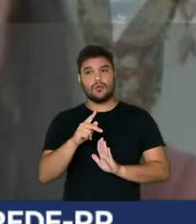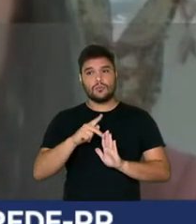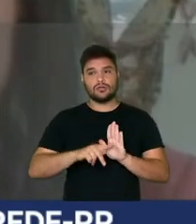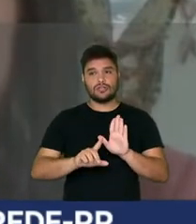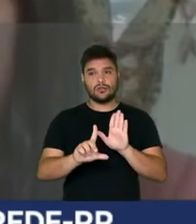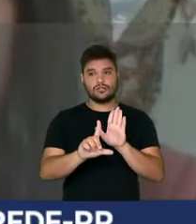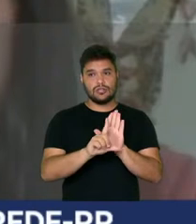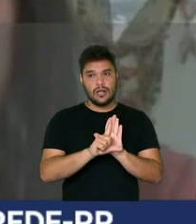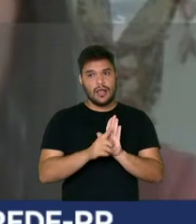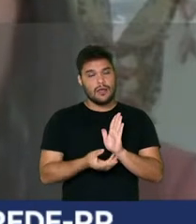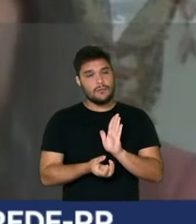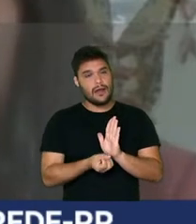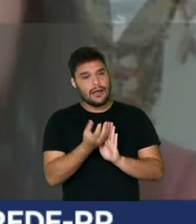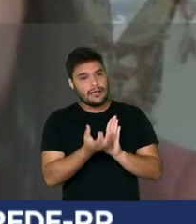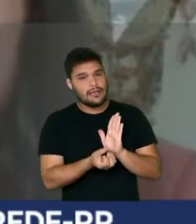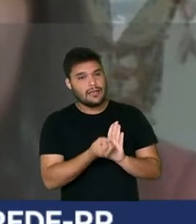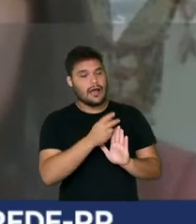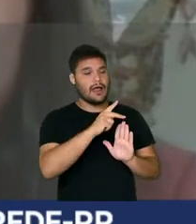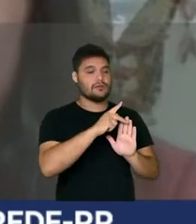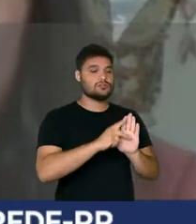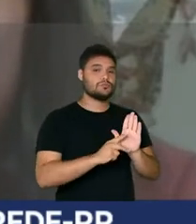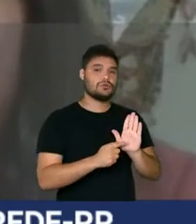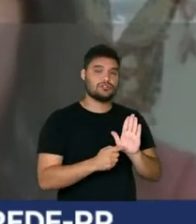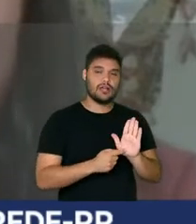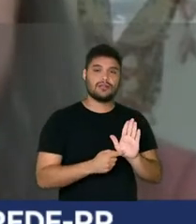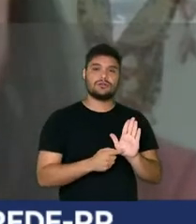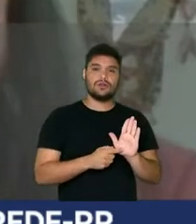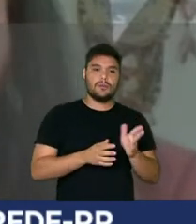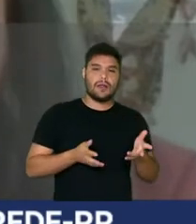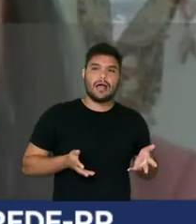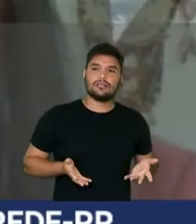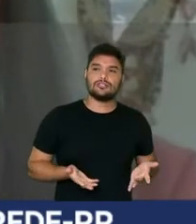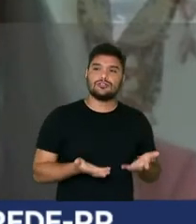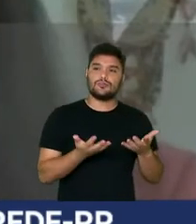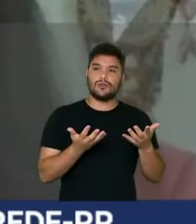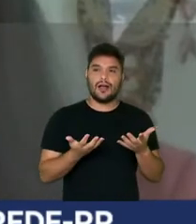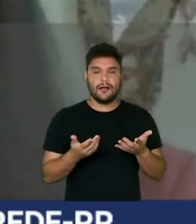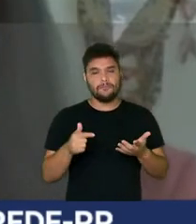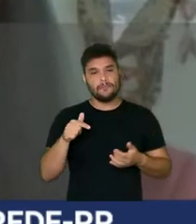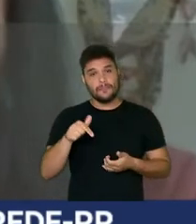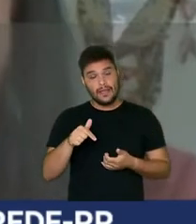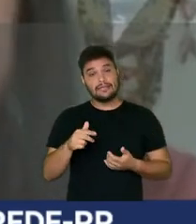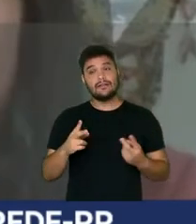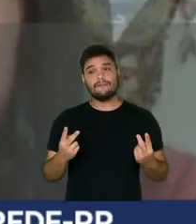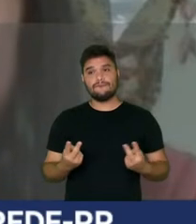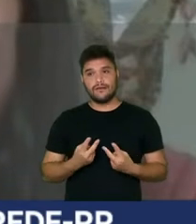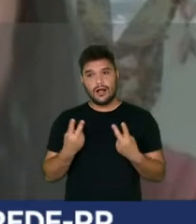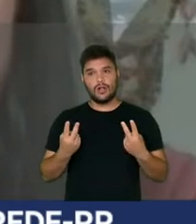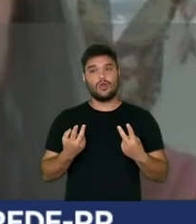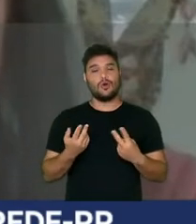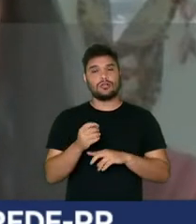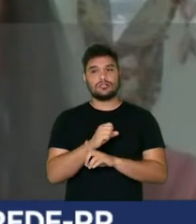ESTÃO AGUARDANDO A APROVAÇÃO DESSE PROJETO LEI JUSTAMENTE PARA DESENVOLVER OS SEUS PROJETOS, PARA JUSTAMENTE ESTIMULAR ESSE GRANDE VALOR DA